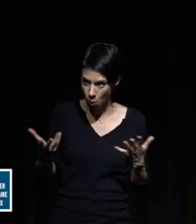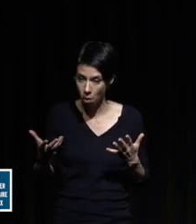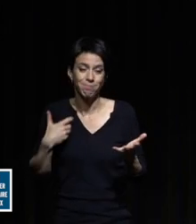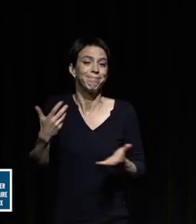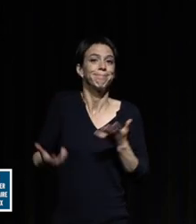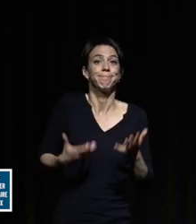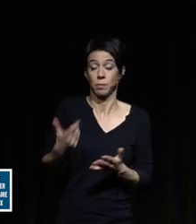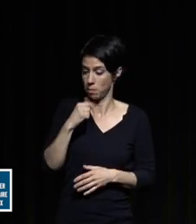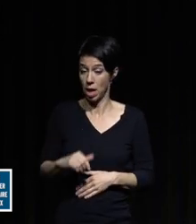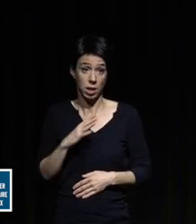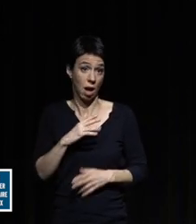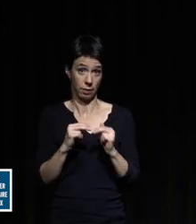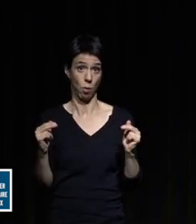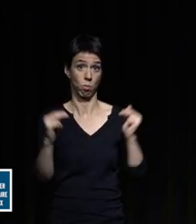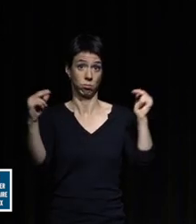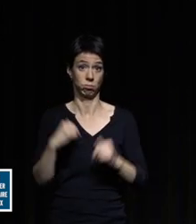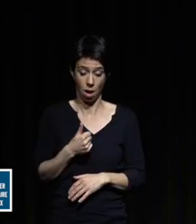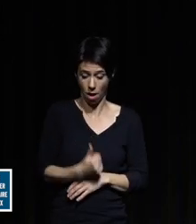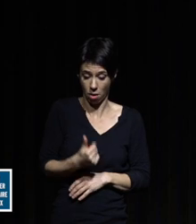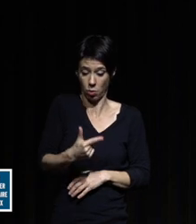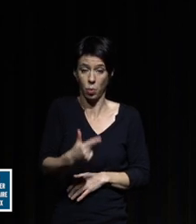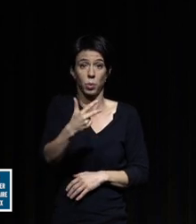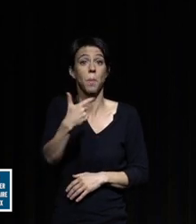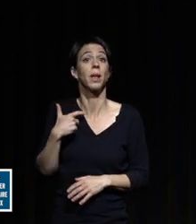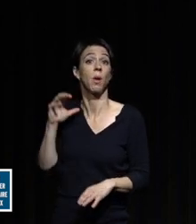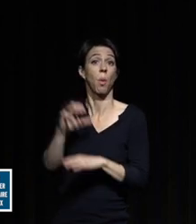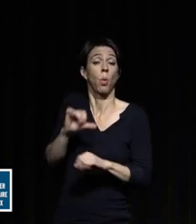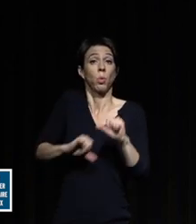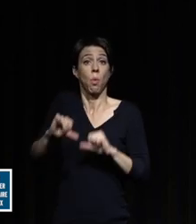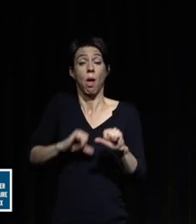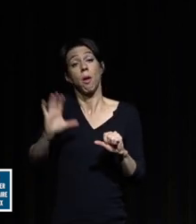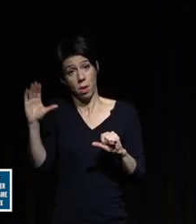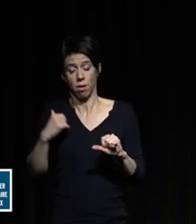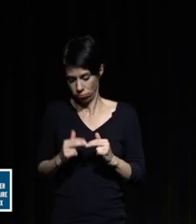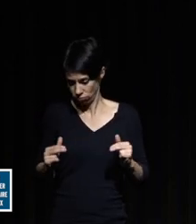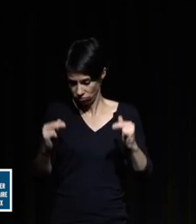des paliers 3 avec le problème de ces antalgiques de palier supérieur c'est qu'ils contiennent des